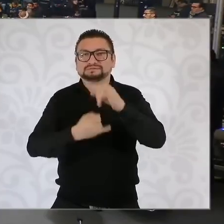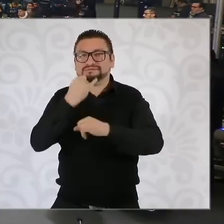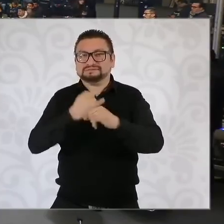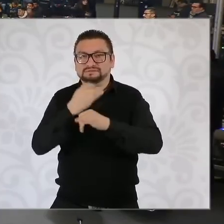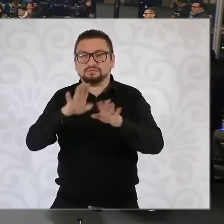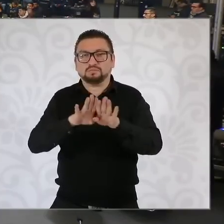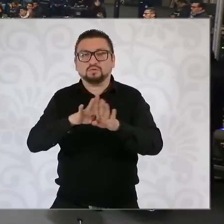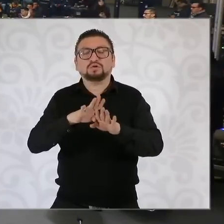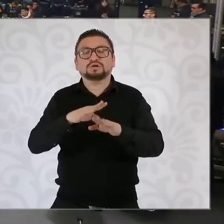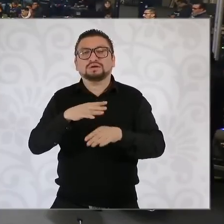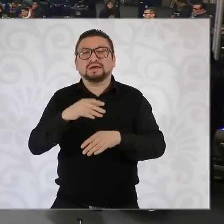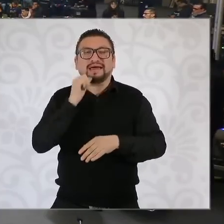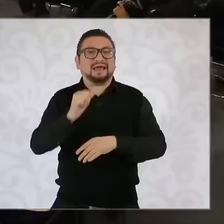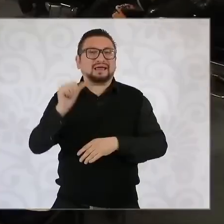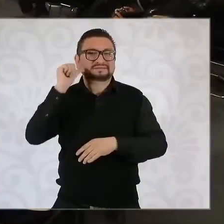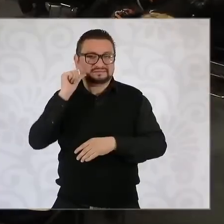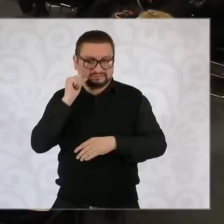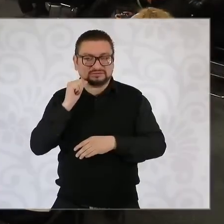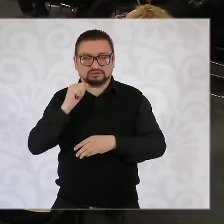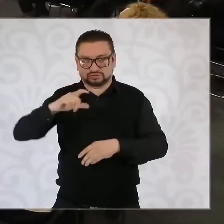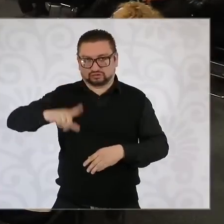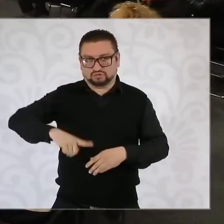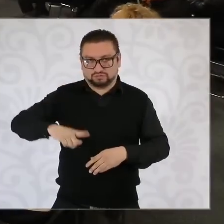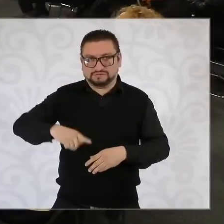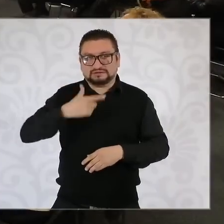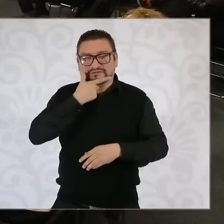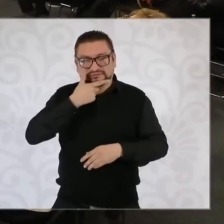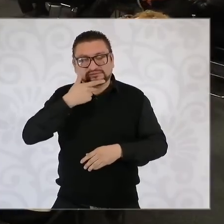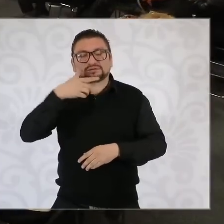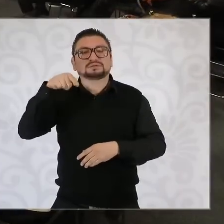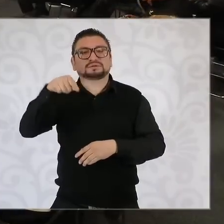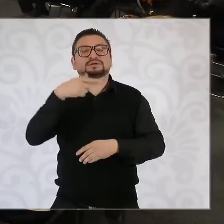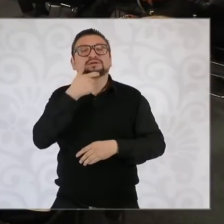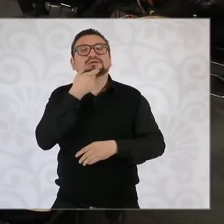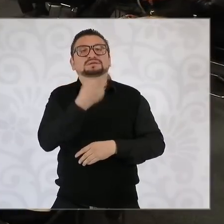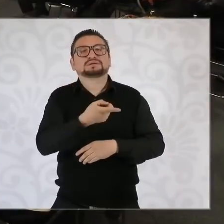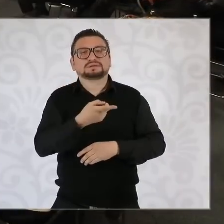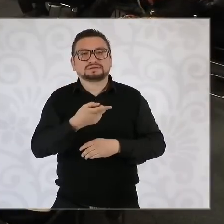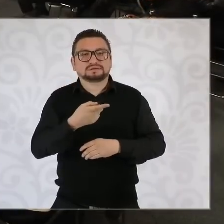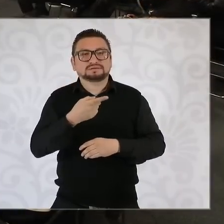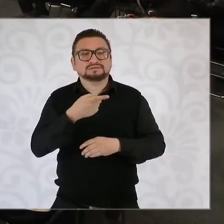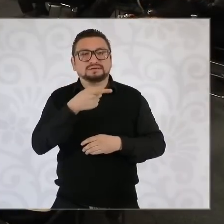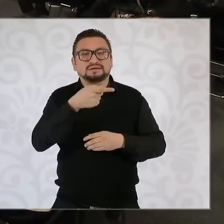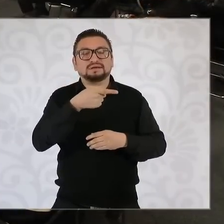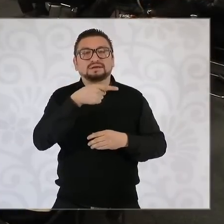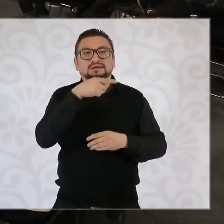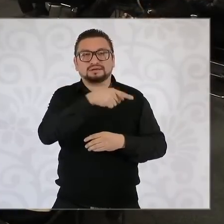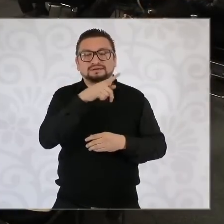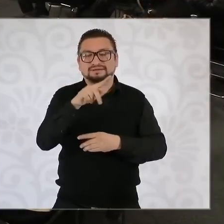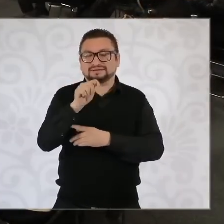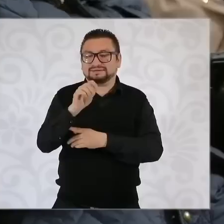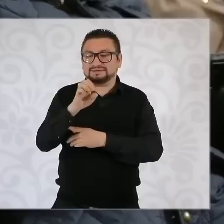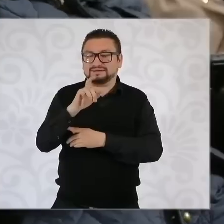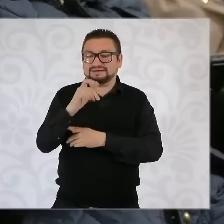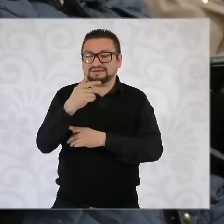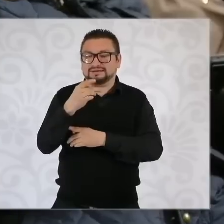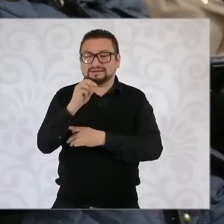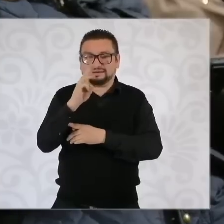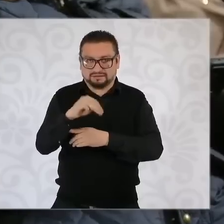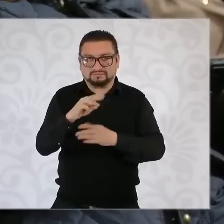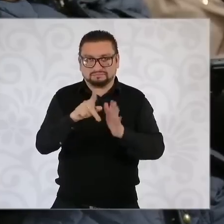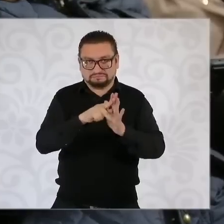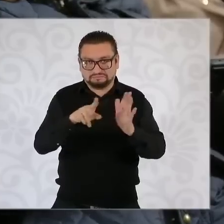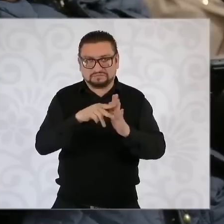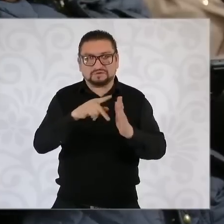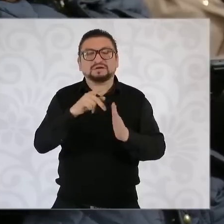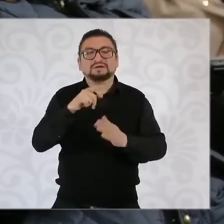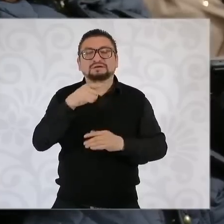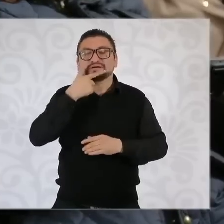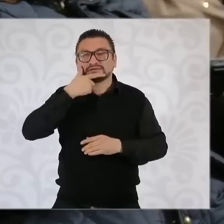que ayer una fuente del gobierno británico declara al diario de Telegram Que obviamente el reino o su